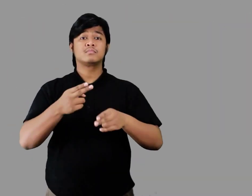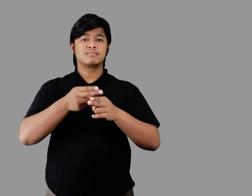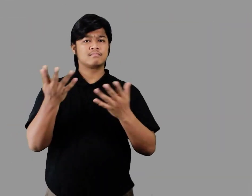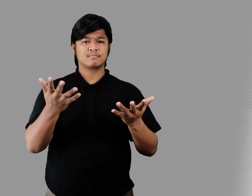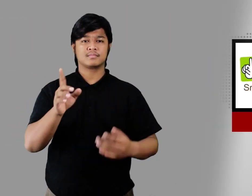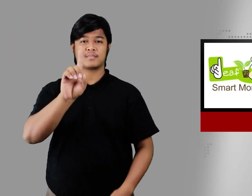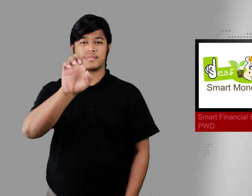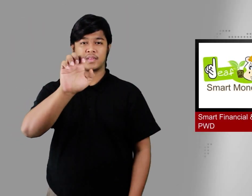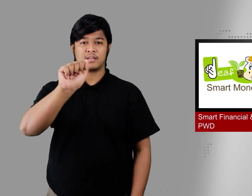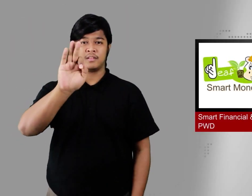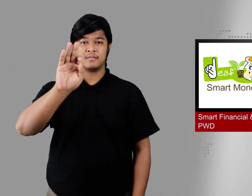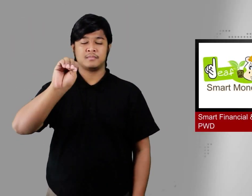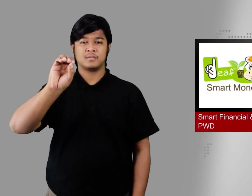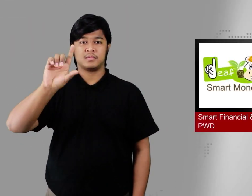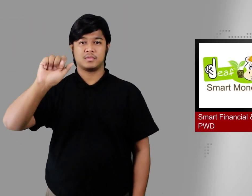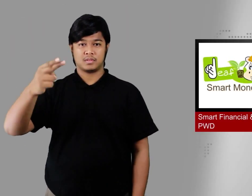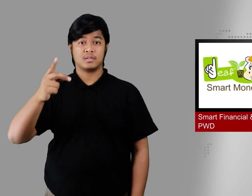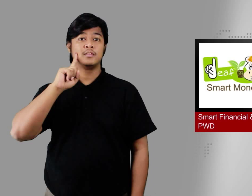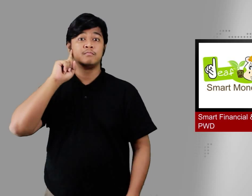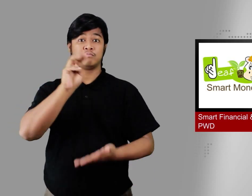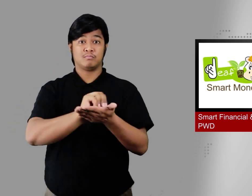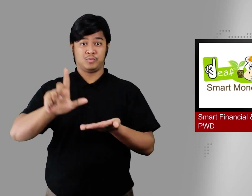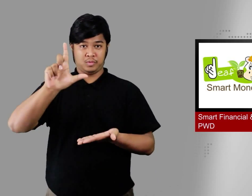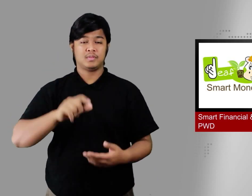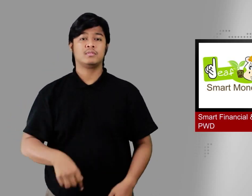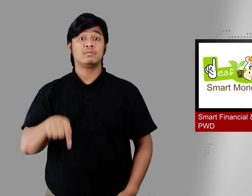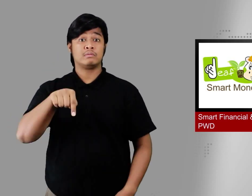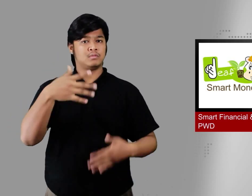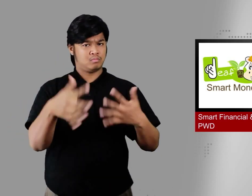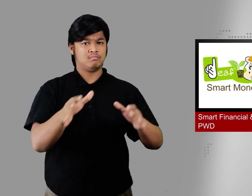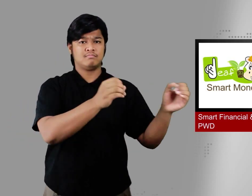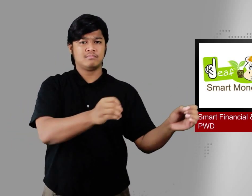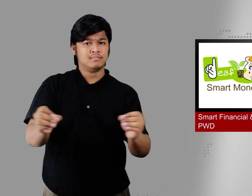Syarikat Deafmoolah.